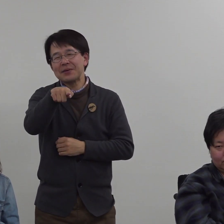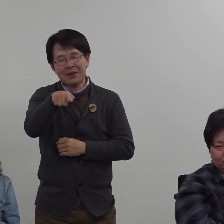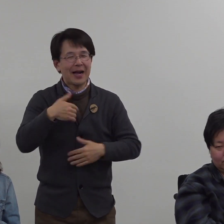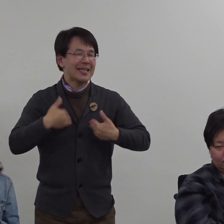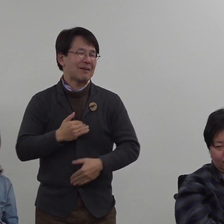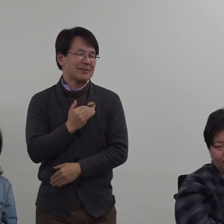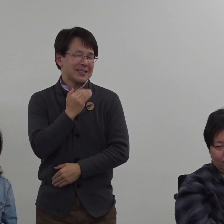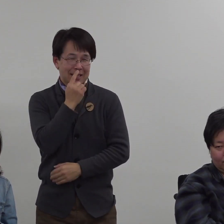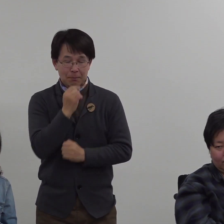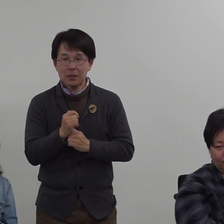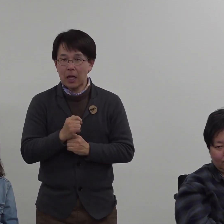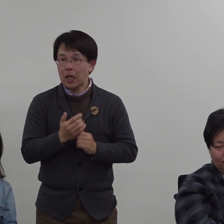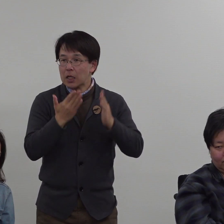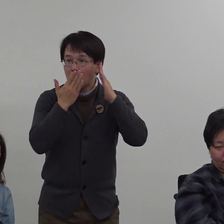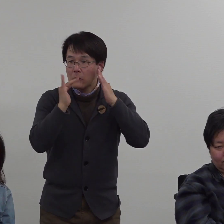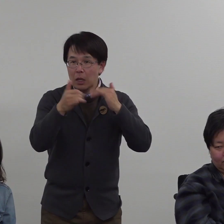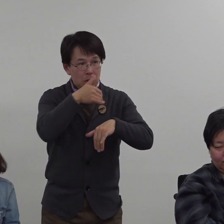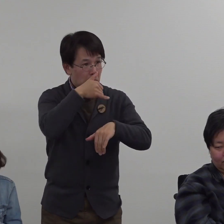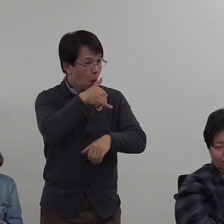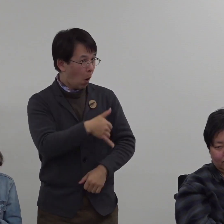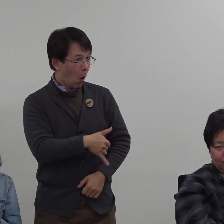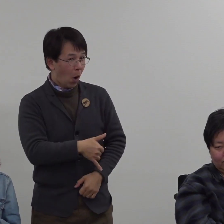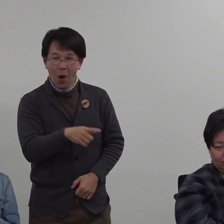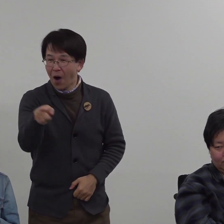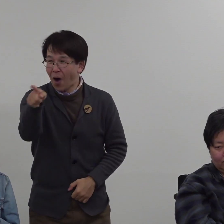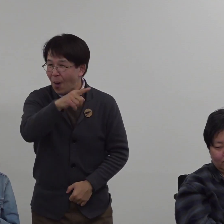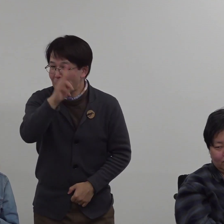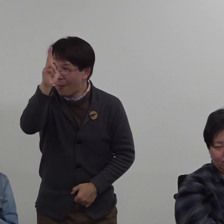聞こえないのにどうやってって思われるかもし れないんですけど